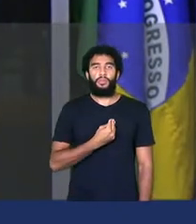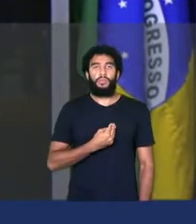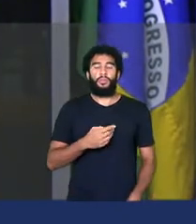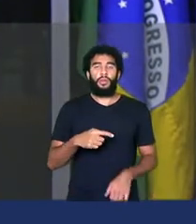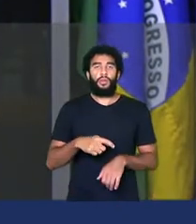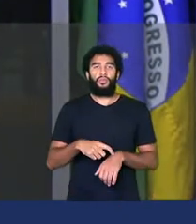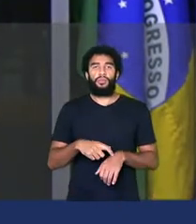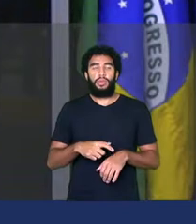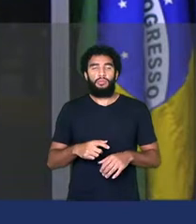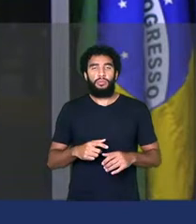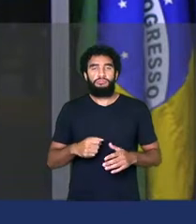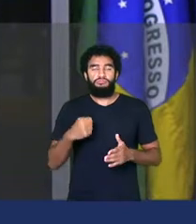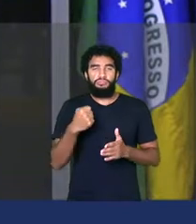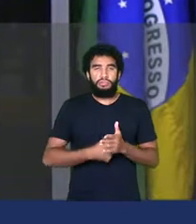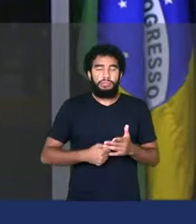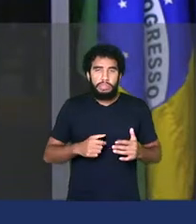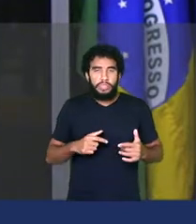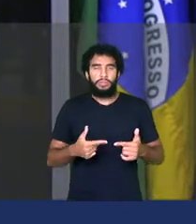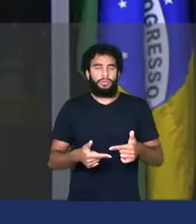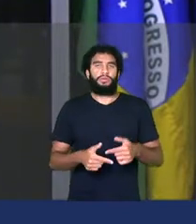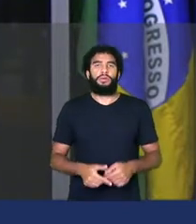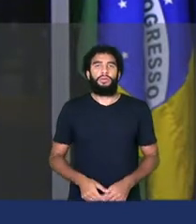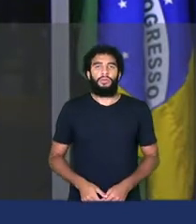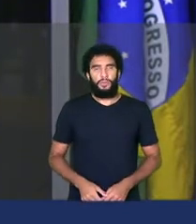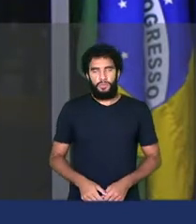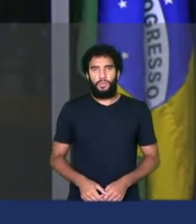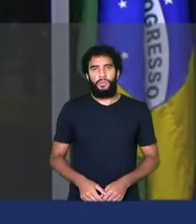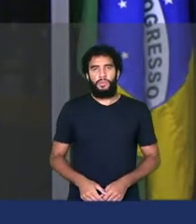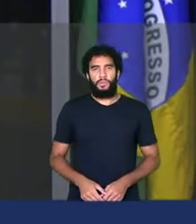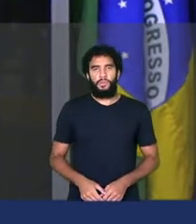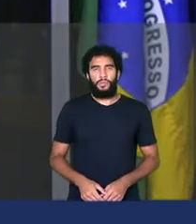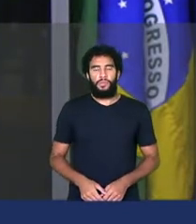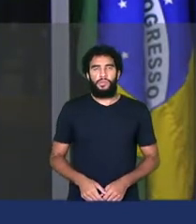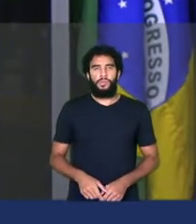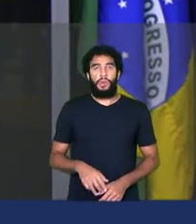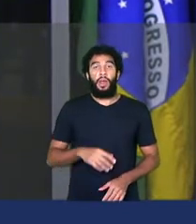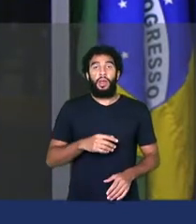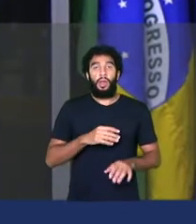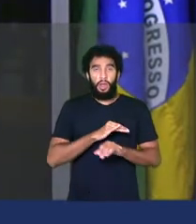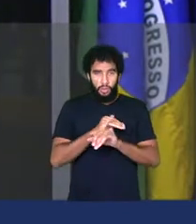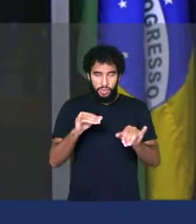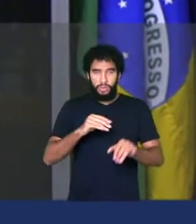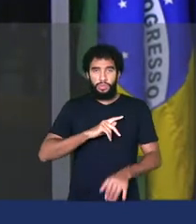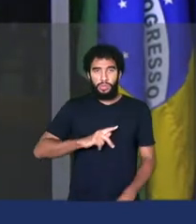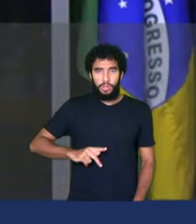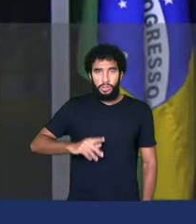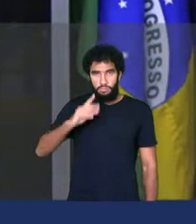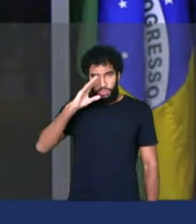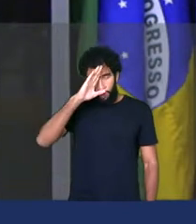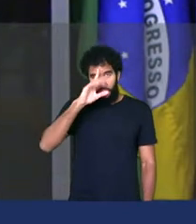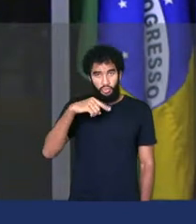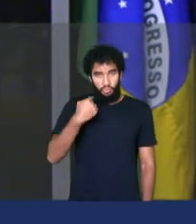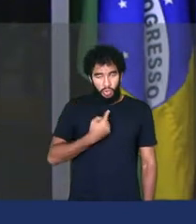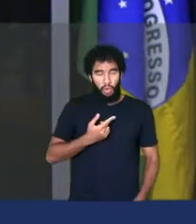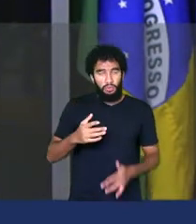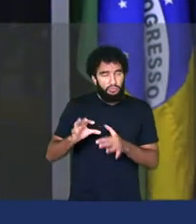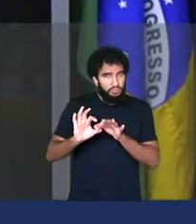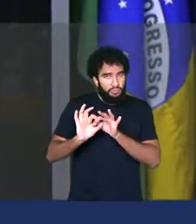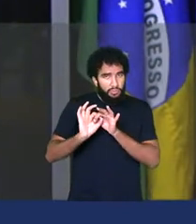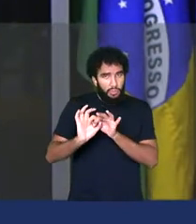UM MOMENTO DE MUITA LUTA PELO BRASIL. MEU PRESIDENTE JAIR BOLSONARO, CONTE COM OS SEUS FIÉIS ESCUDEIROS DESSA CASA